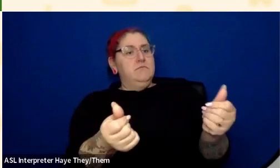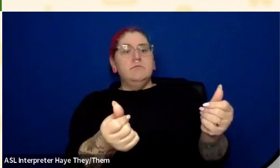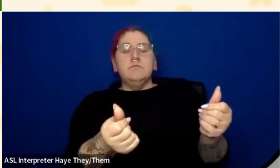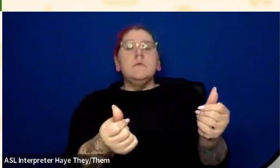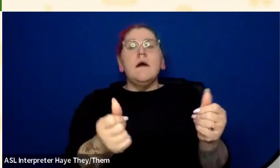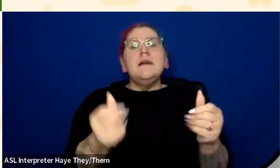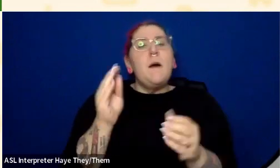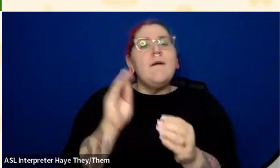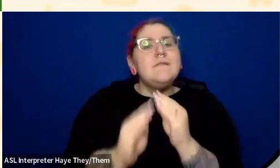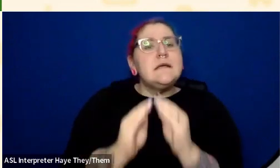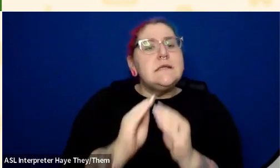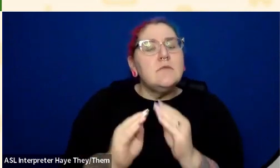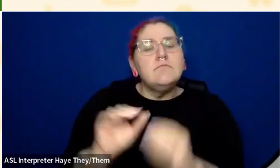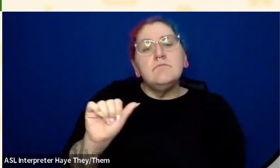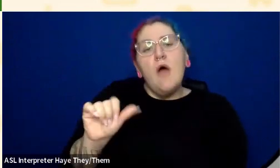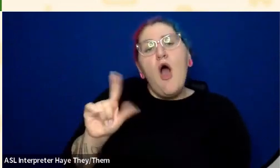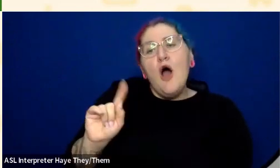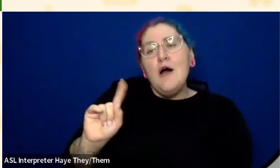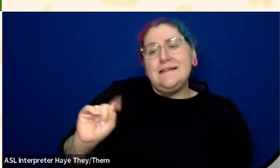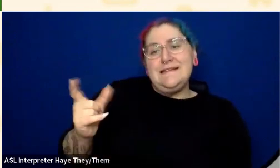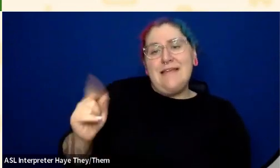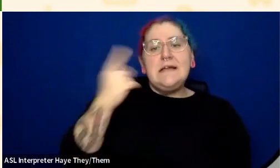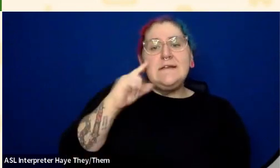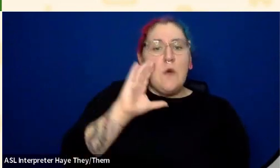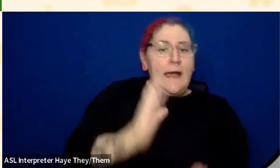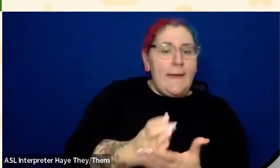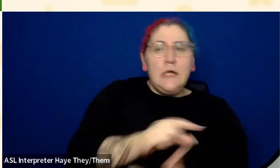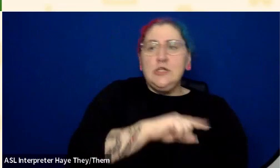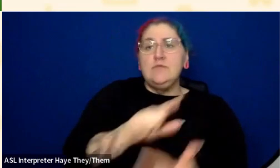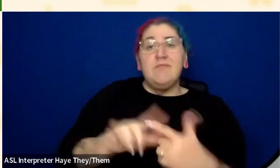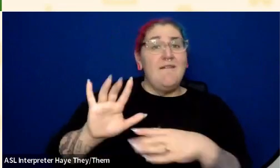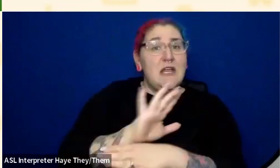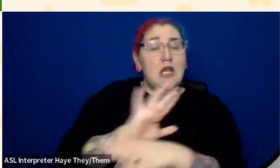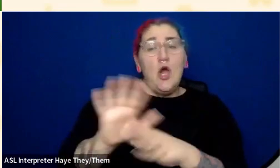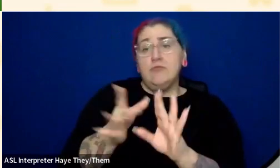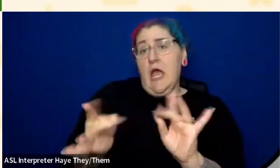Se aborda el orden de encabezamiento. Se agregaron subtítulos a los videos. Contraste de color mejorado.